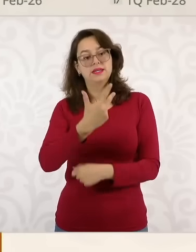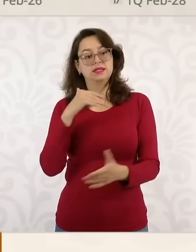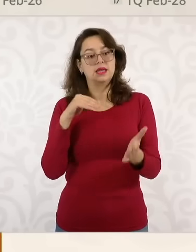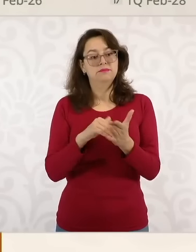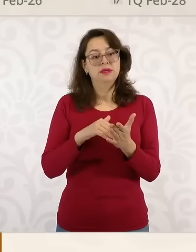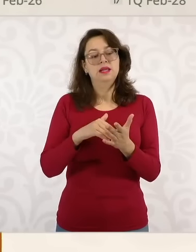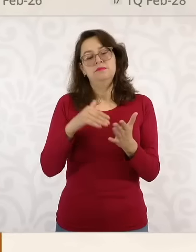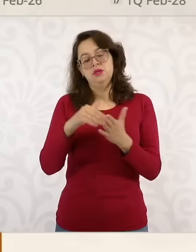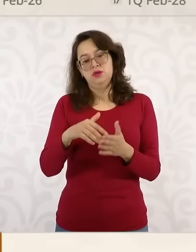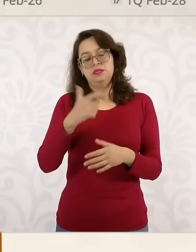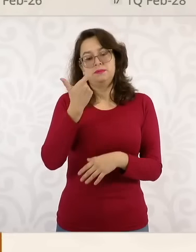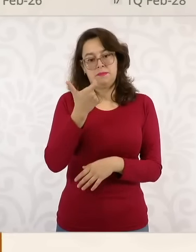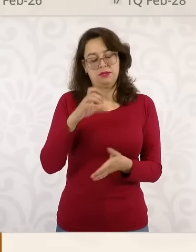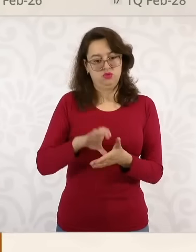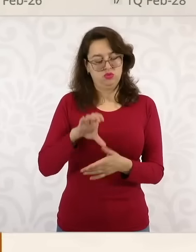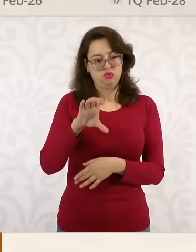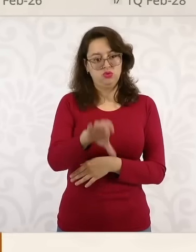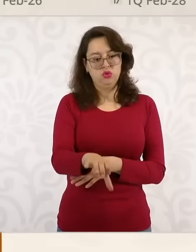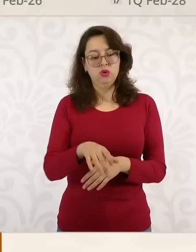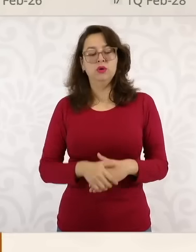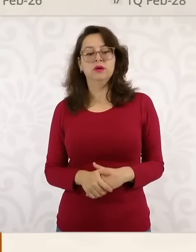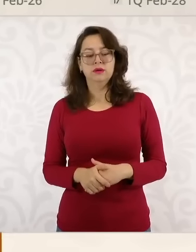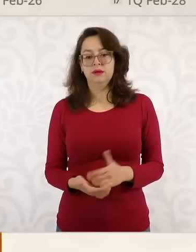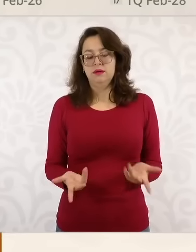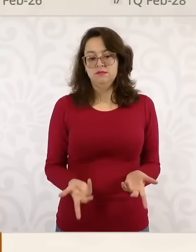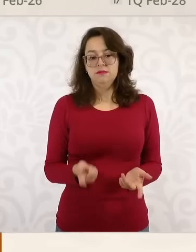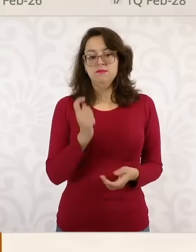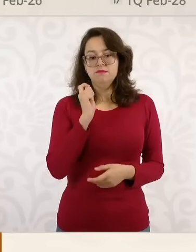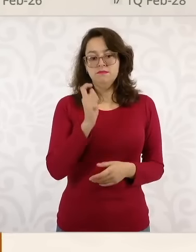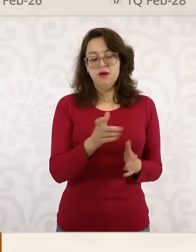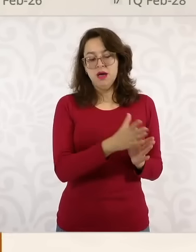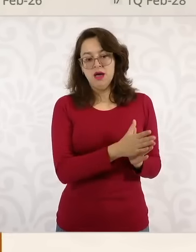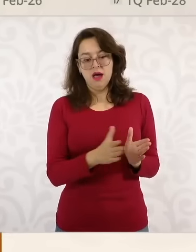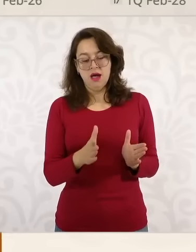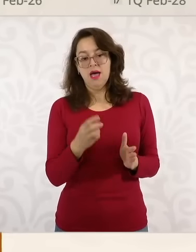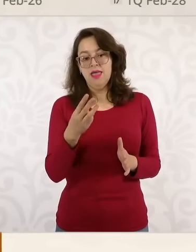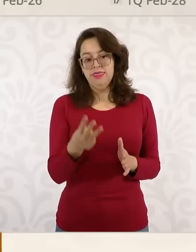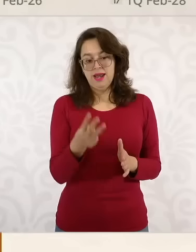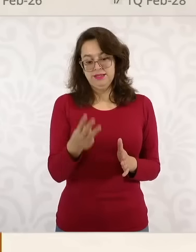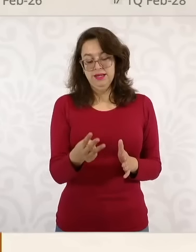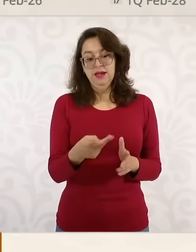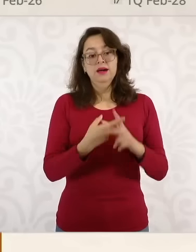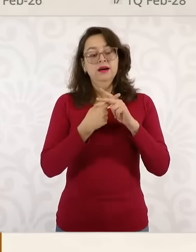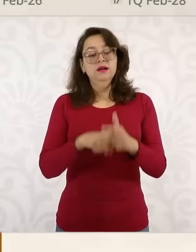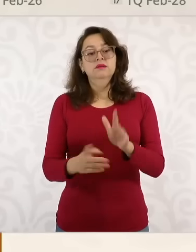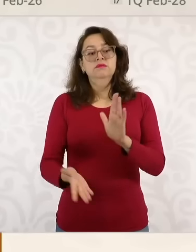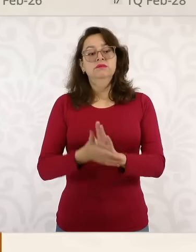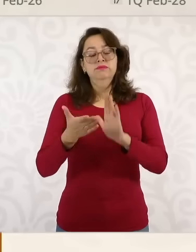pesos. Particularmente, refiriéndome a la fase 3, iniciaremos ya su construcción la próxima semana.